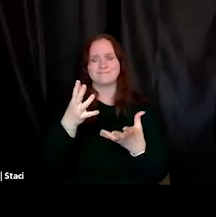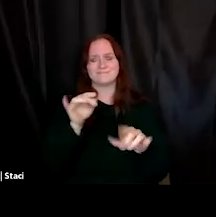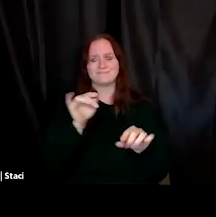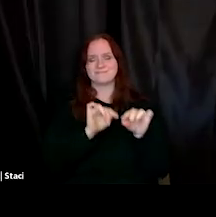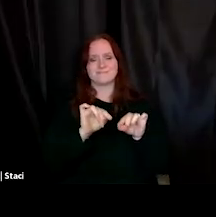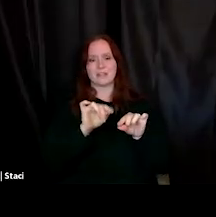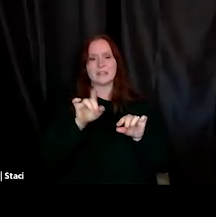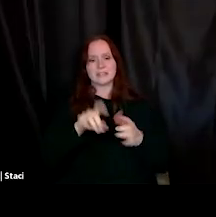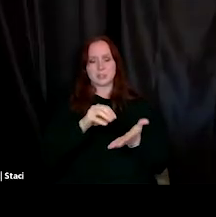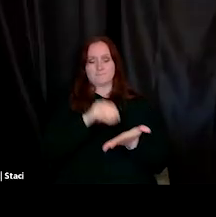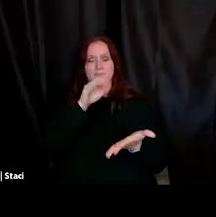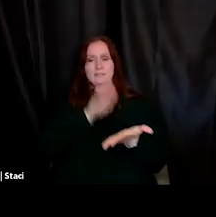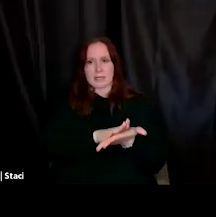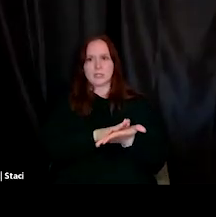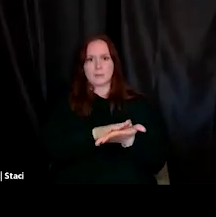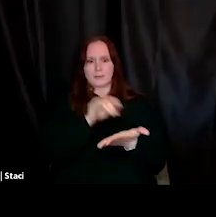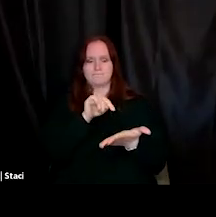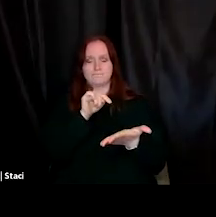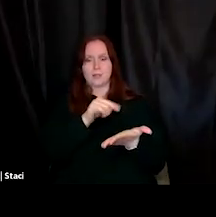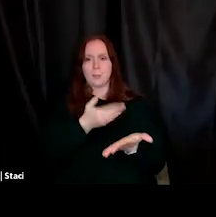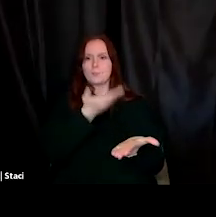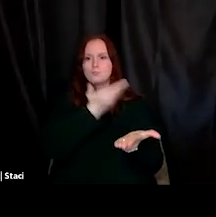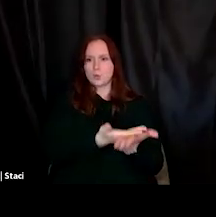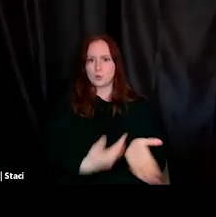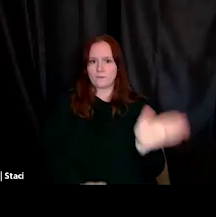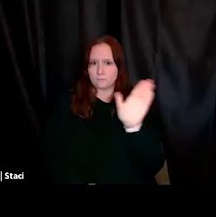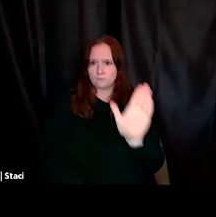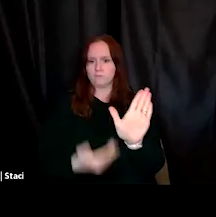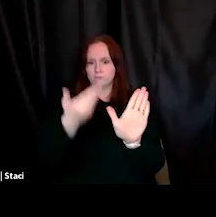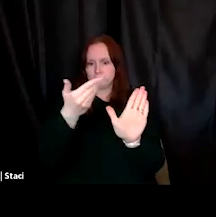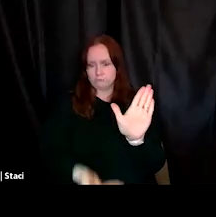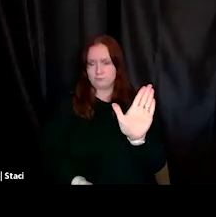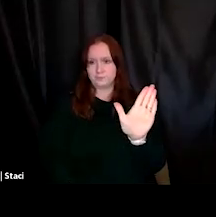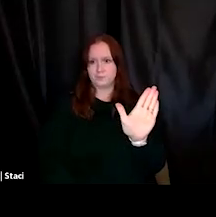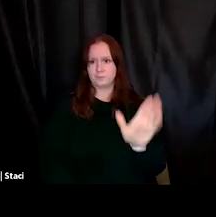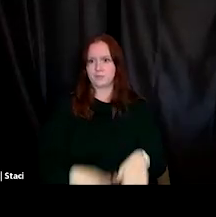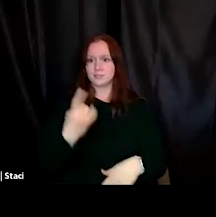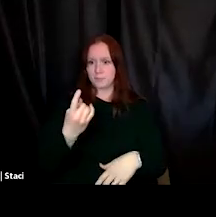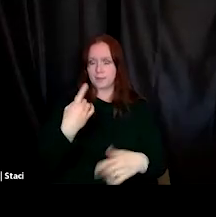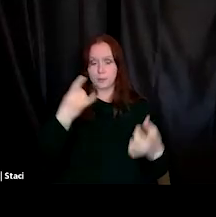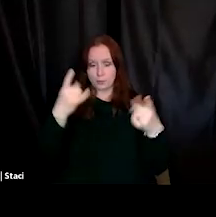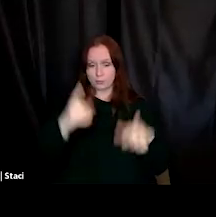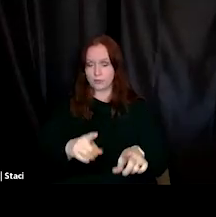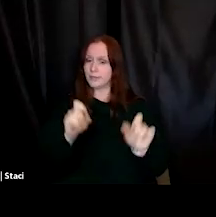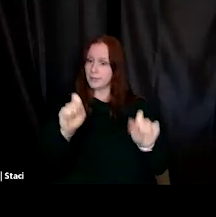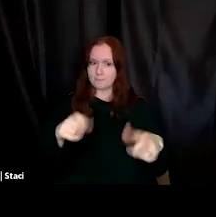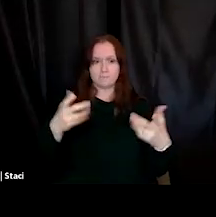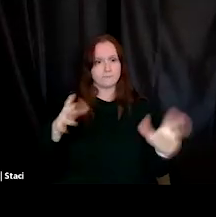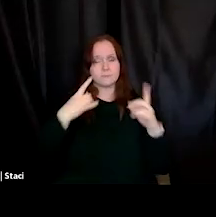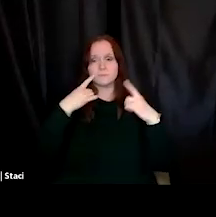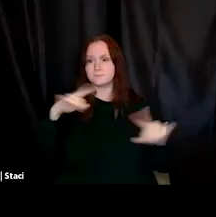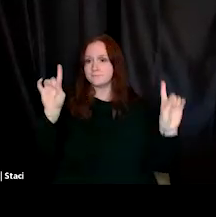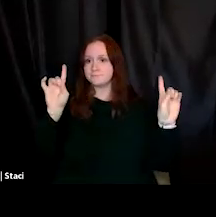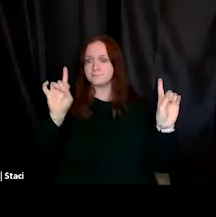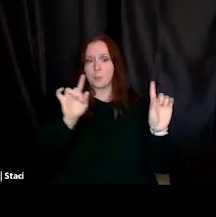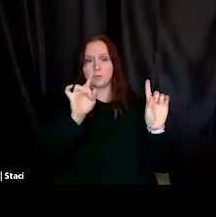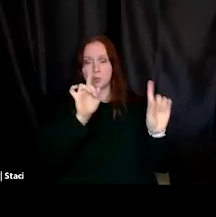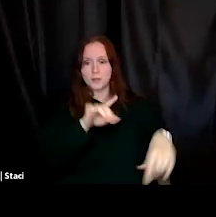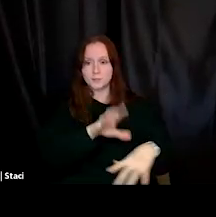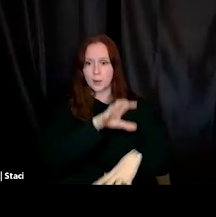A menudo, este enlace o coordinador de personas sin hogar también es el contacto de SOAR, es la persona con la que nuestros practicantes entrenados en SOAR